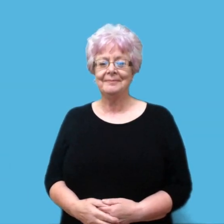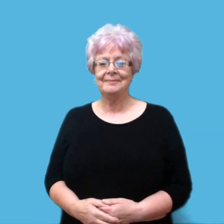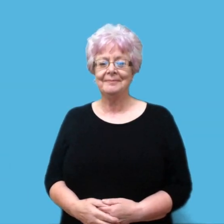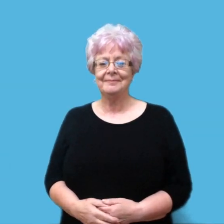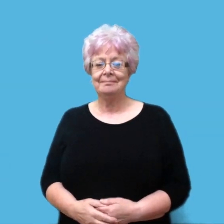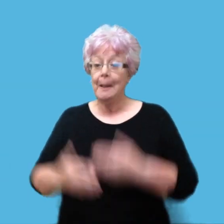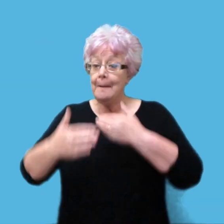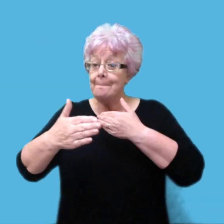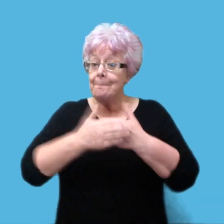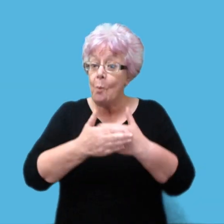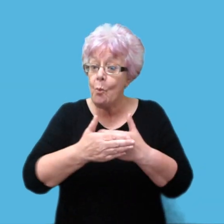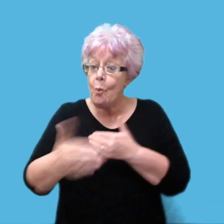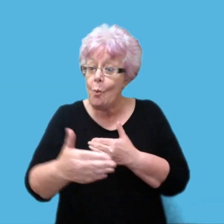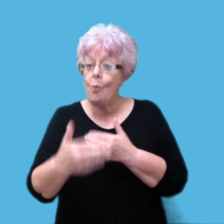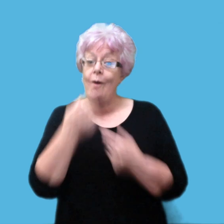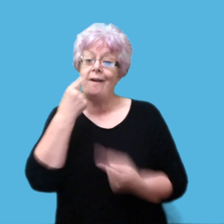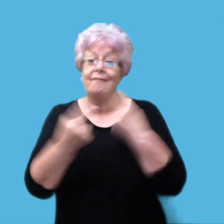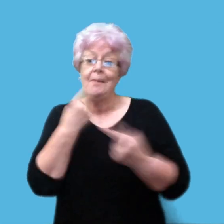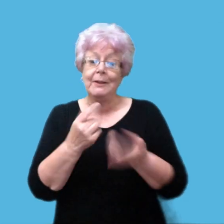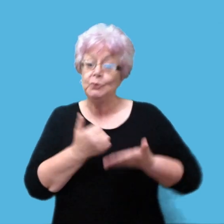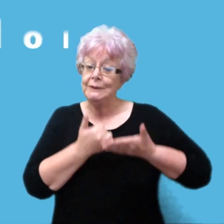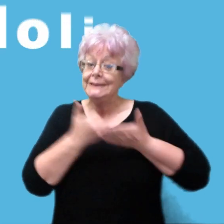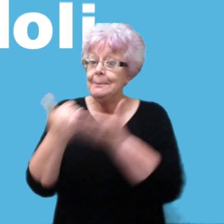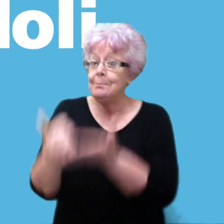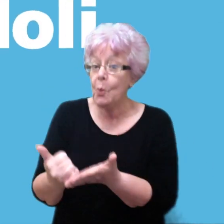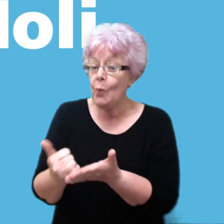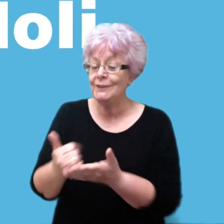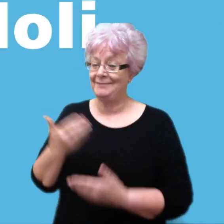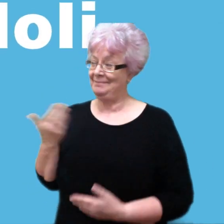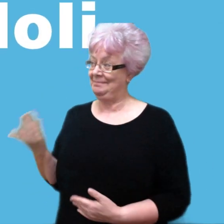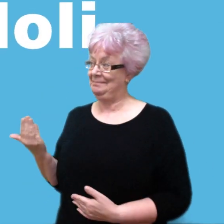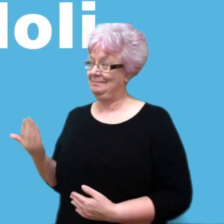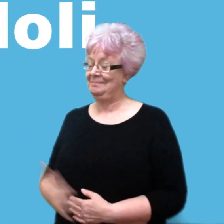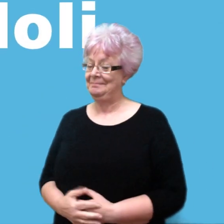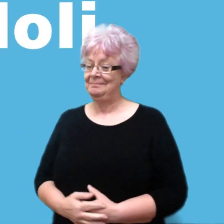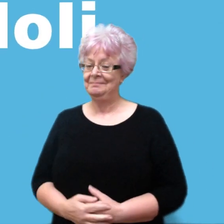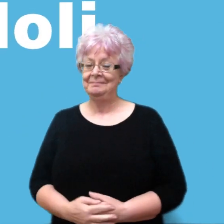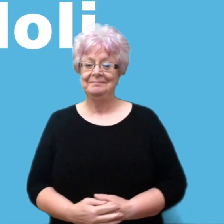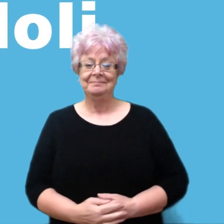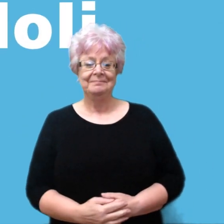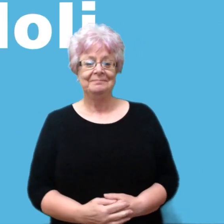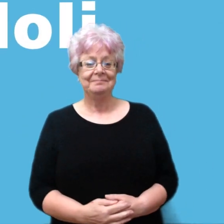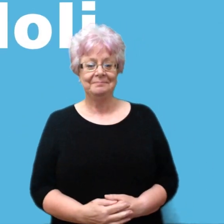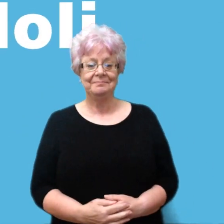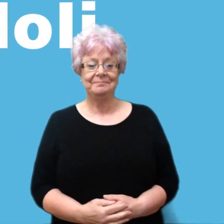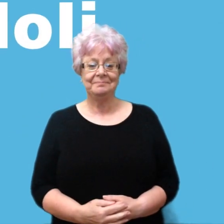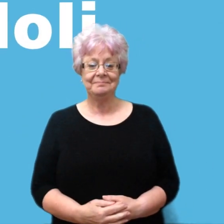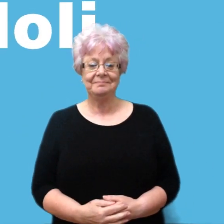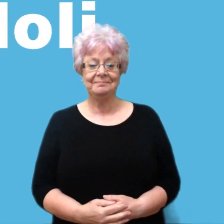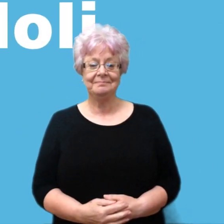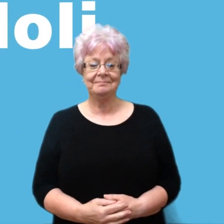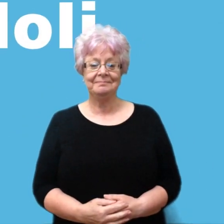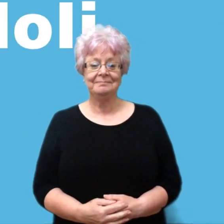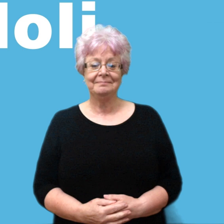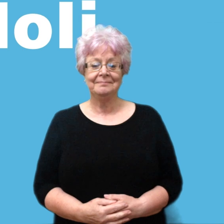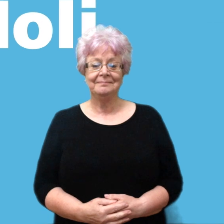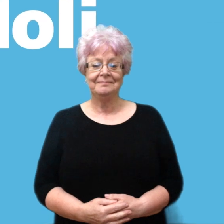I gael rhagor o wybodaeth a chymorth, ewch i c3sc.org.uk/gwirfoddoli,